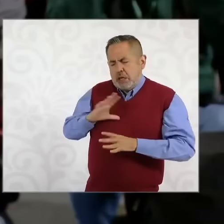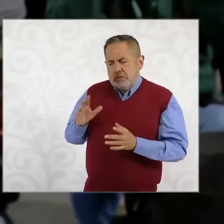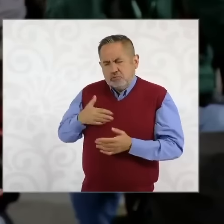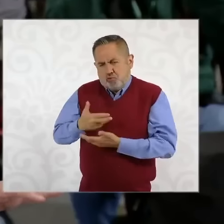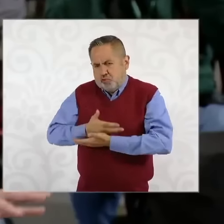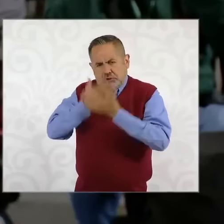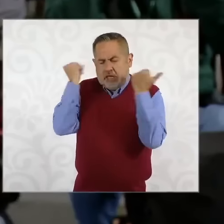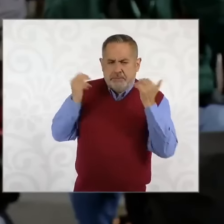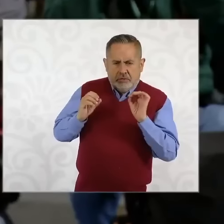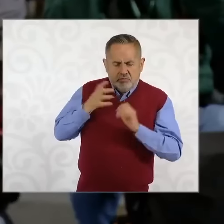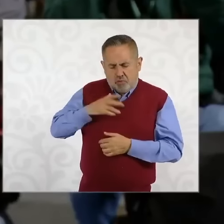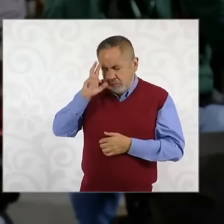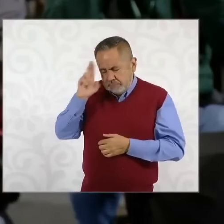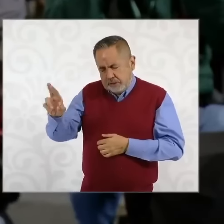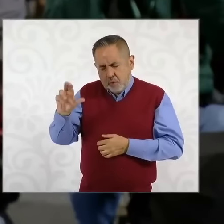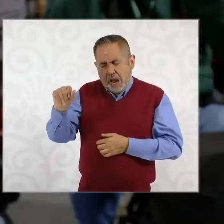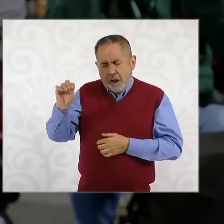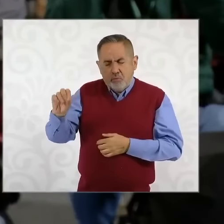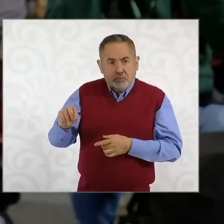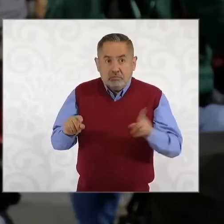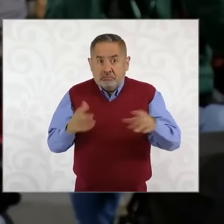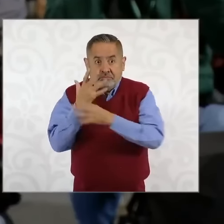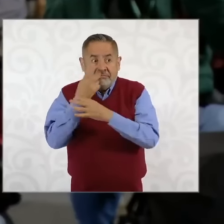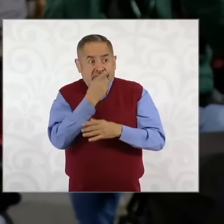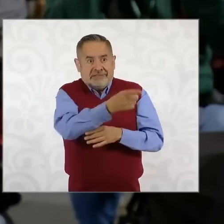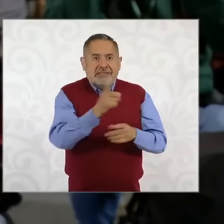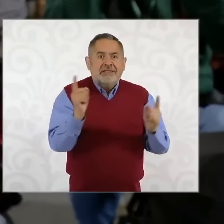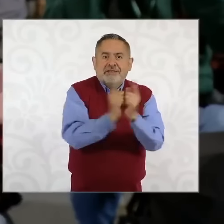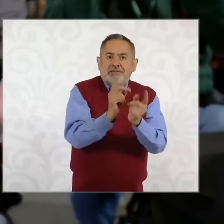que lo respetaba. Esto en una entrevista que le seedi dió a Jorge Ramos el día de ayer.